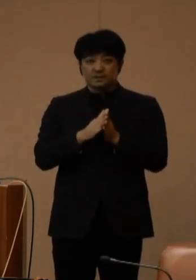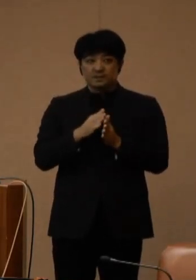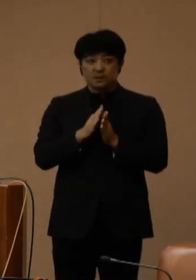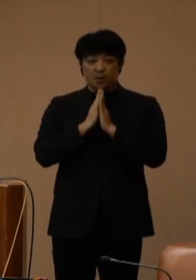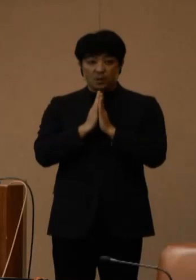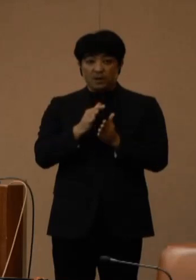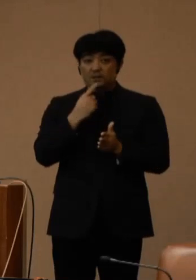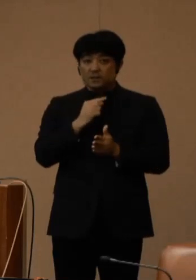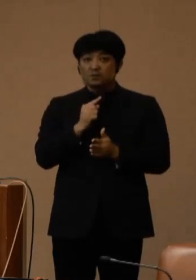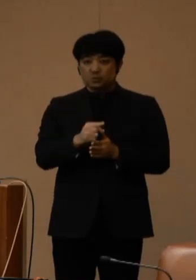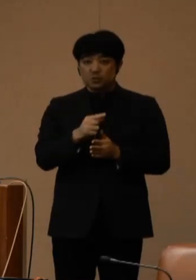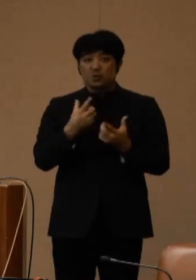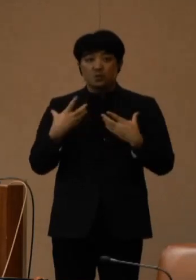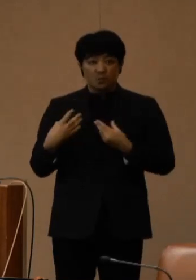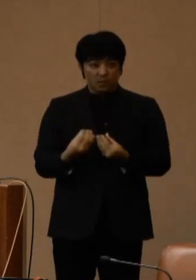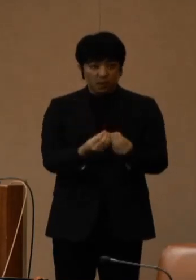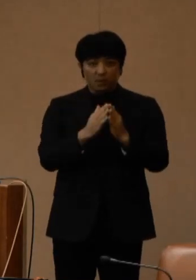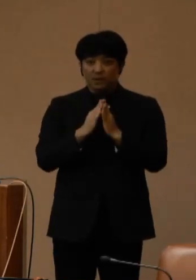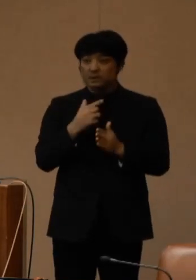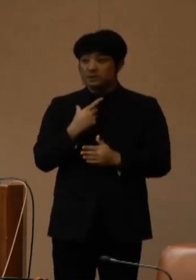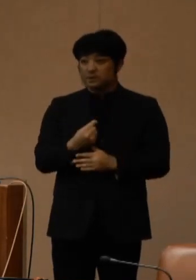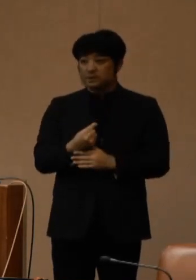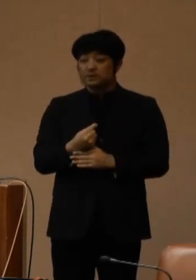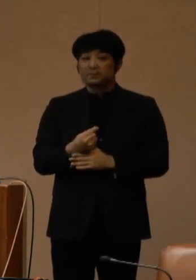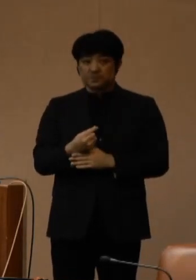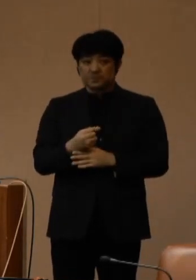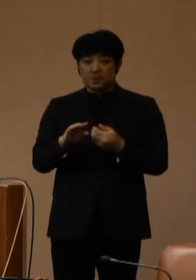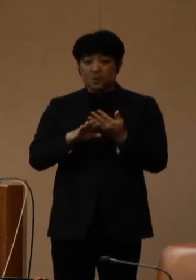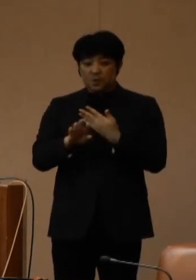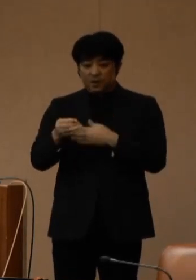お願いいたします。 また、その他の離島についても、